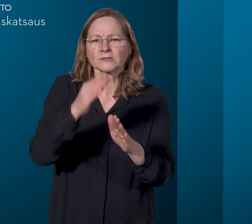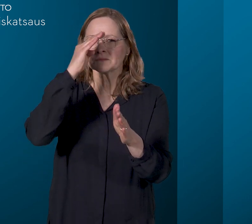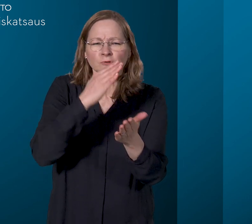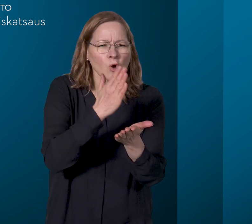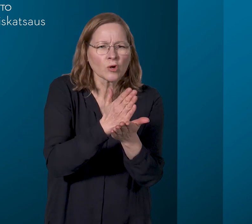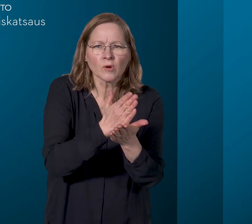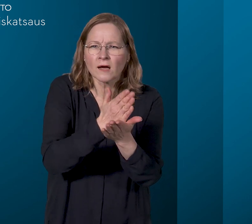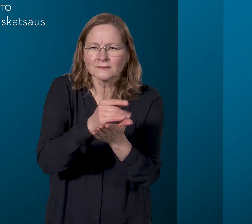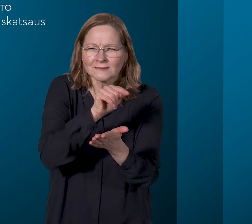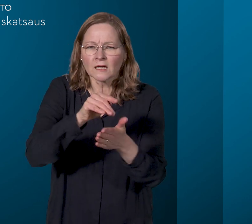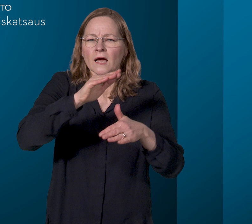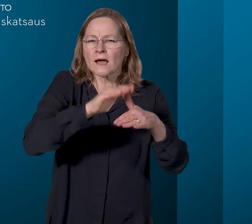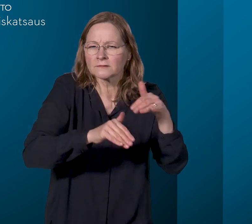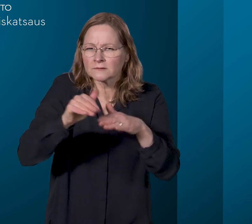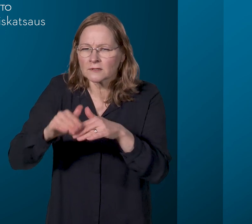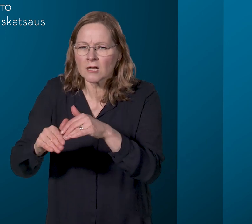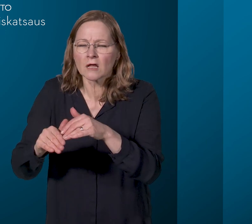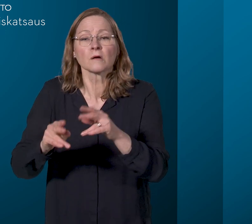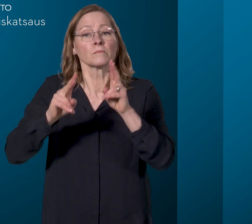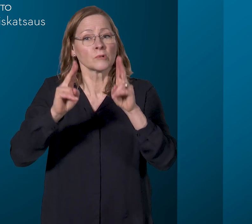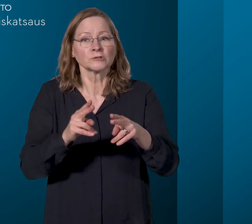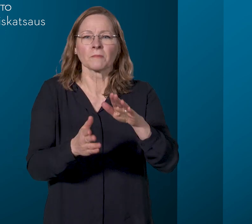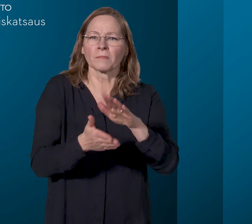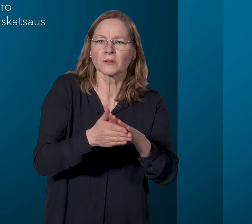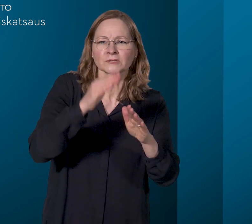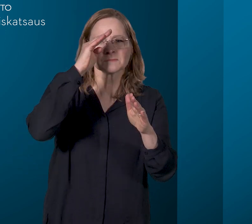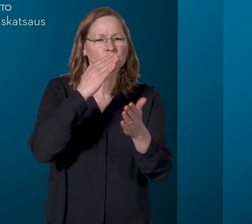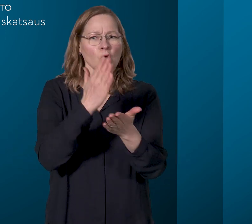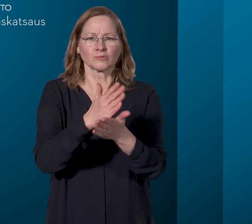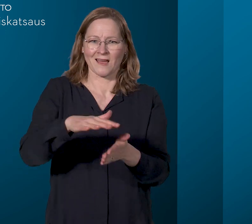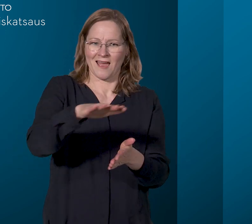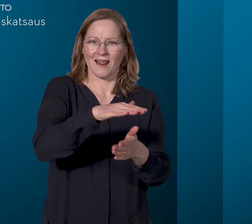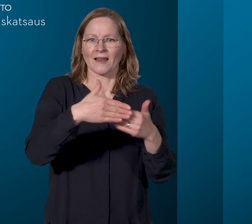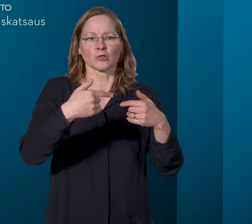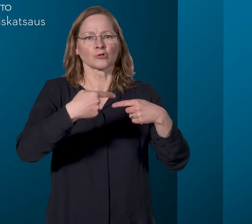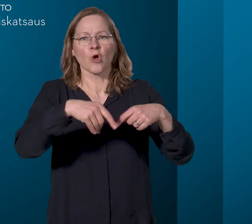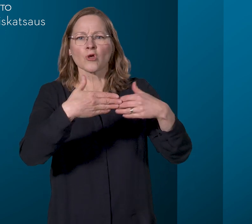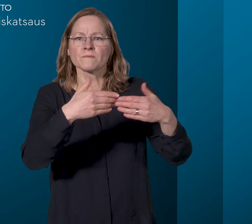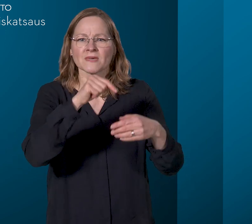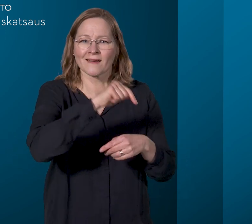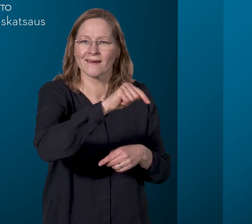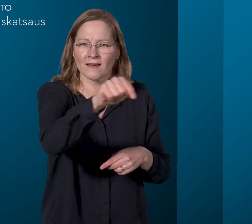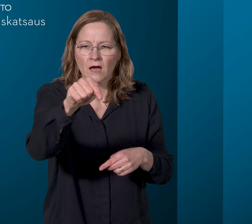perus- ja ihmisoikeusasioita sekä toimia perus- ja ihmisoikeusalan toimijoiden -